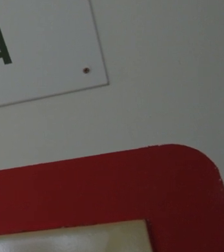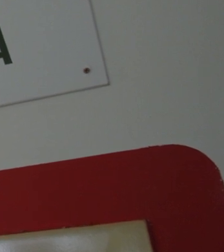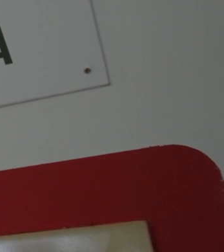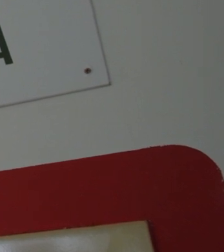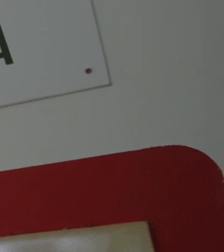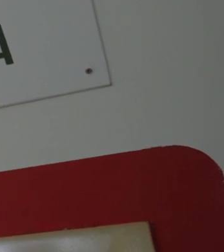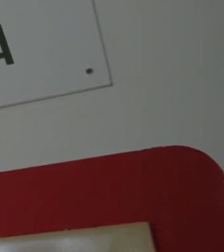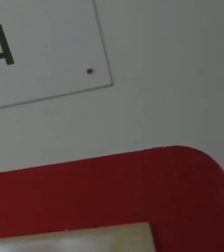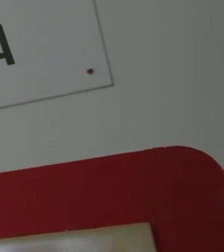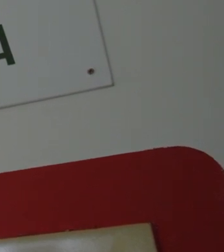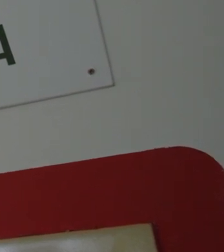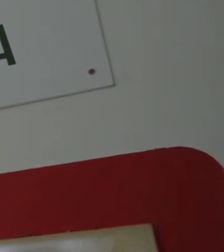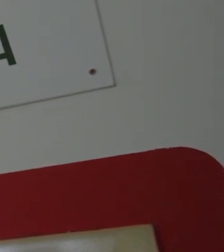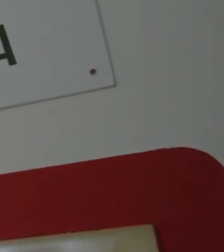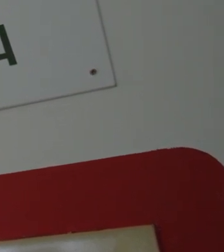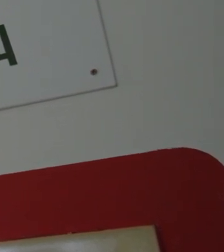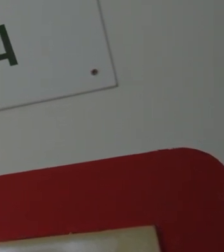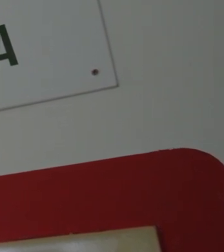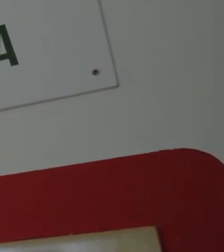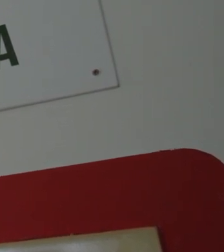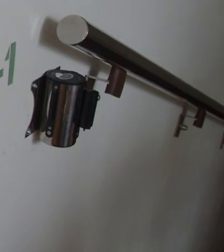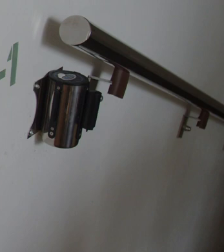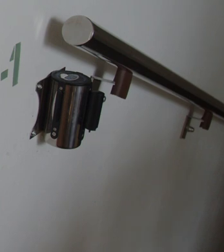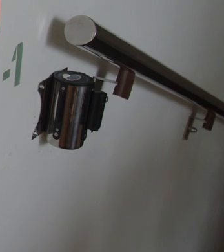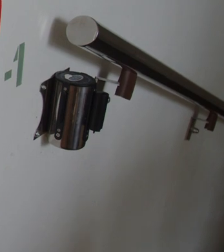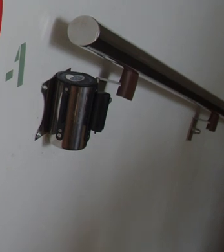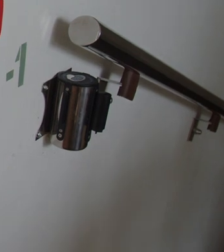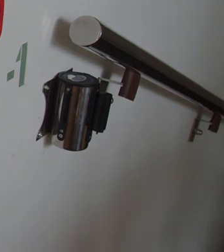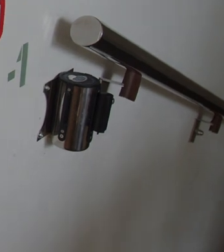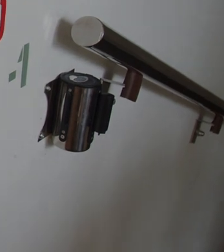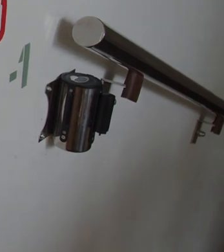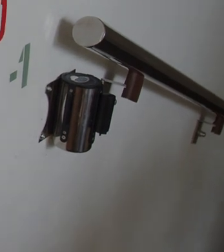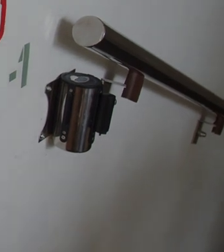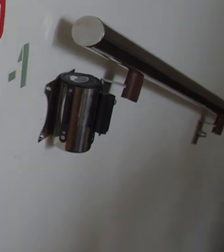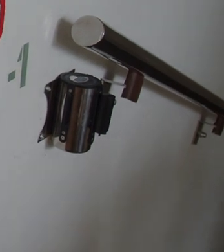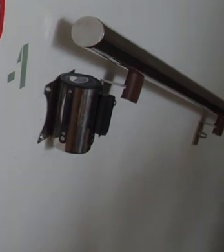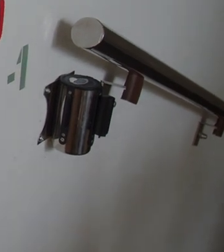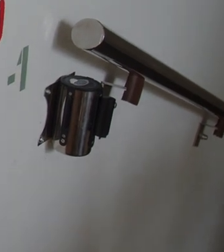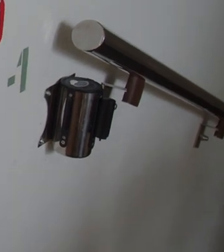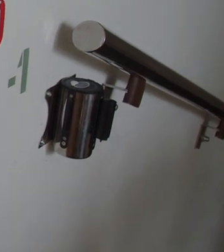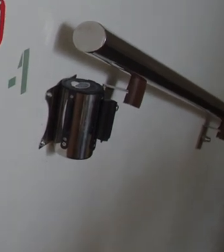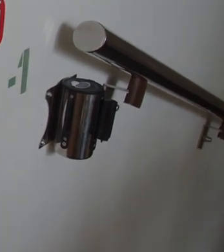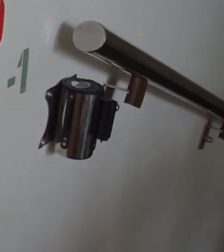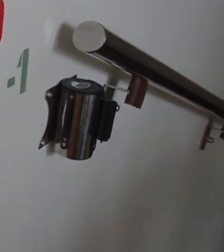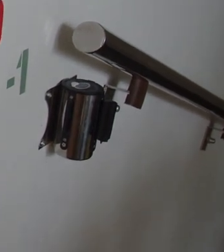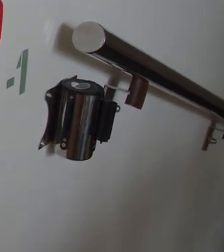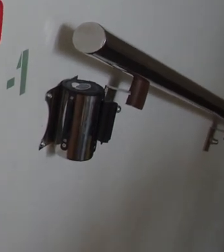poziom 0 – biura i sala klubowa, kolor czerwony, poziom +1 – kasa Dedeku i Biblioteka, kolor pomarańczowy,